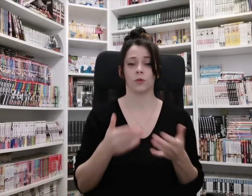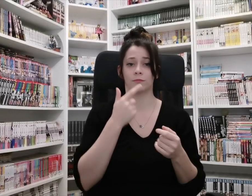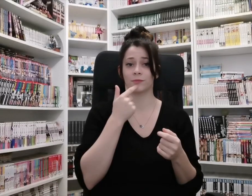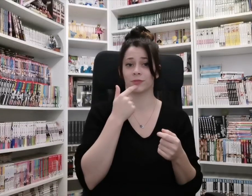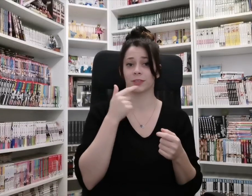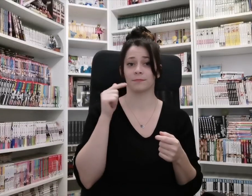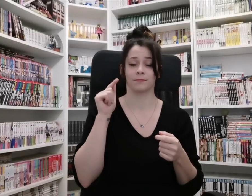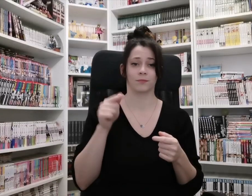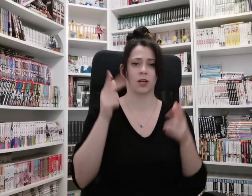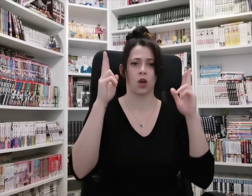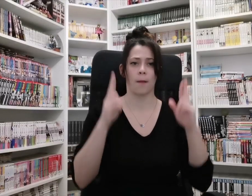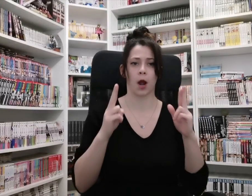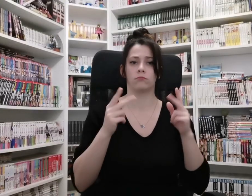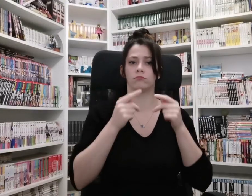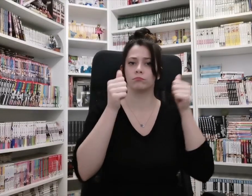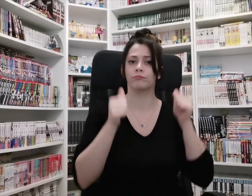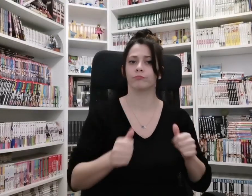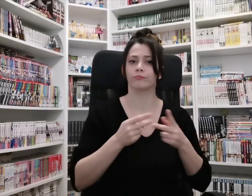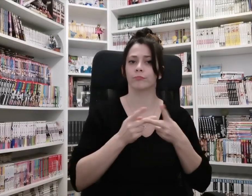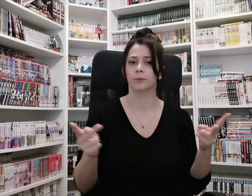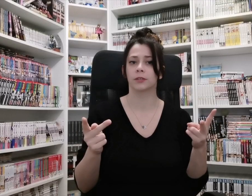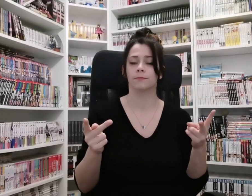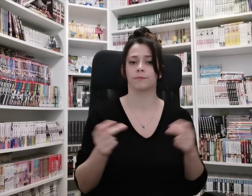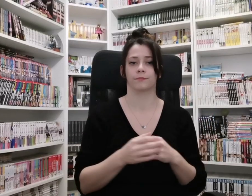La prépublication a commencé…